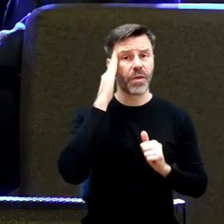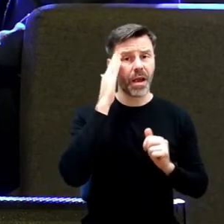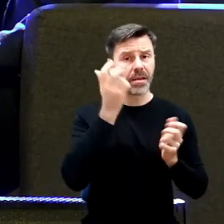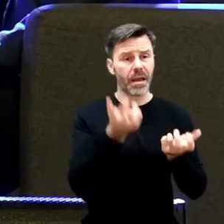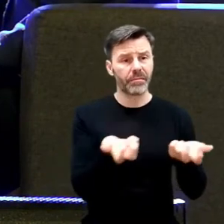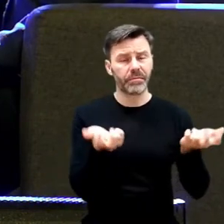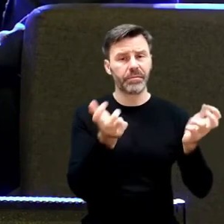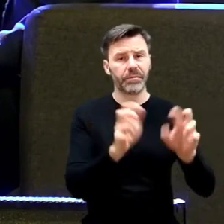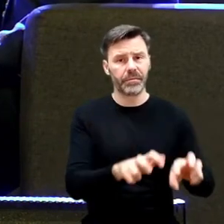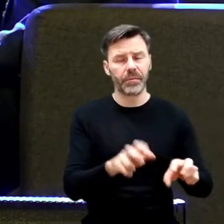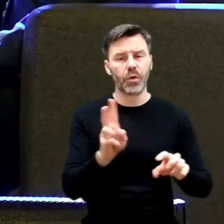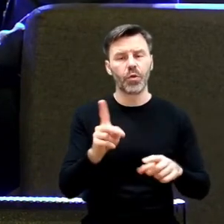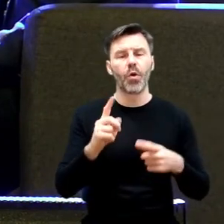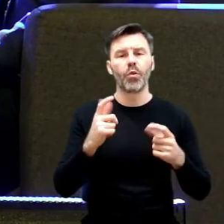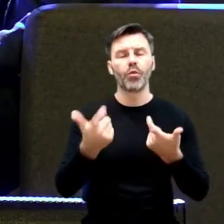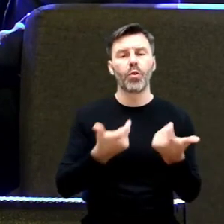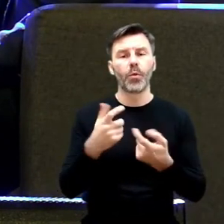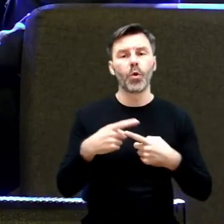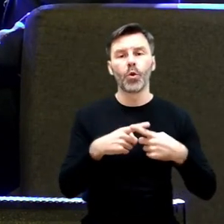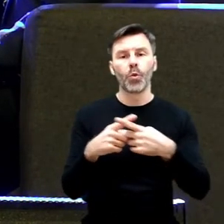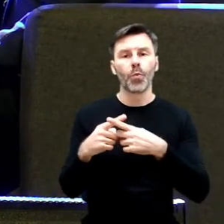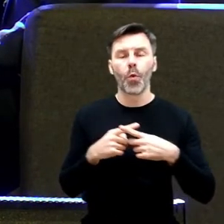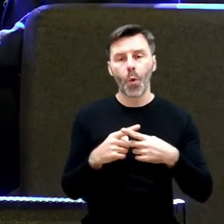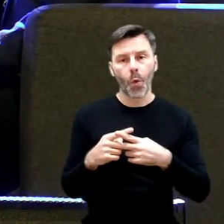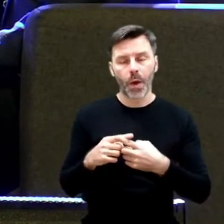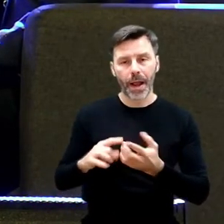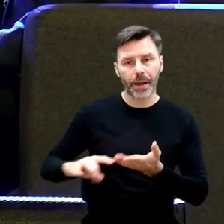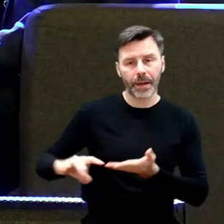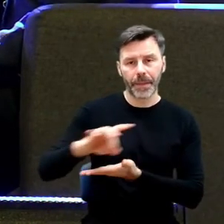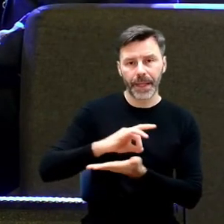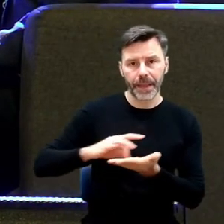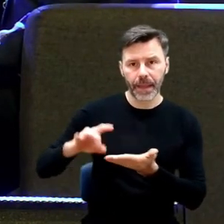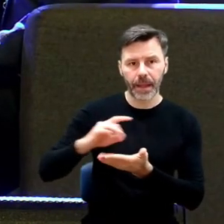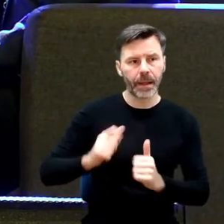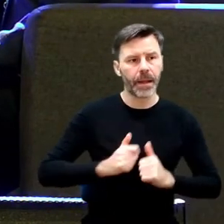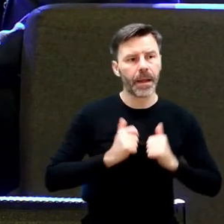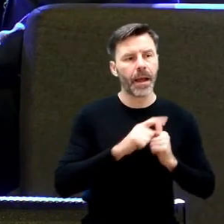których inicjatorem jest gmina, mogły być takie atrakcyjne właśnie dla mieszkańców,